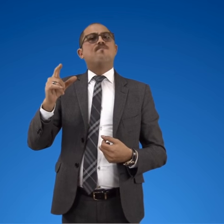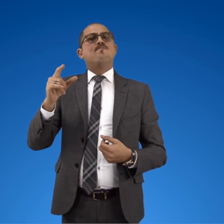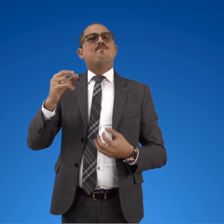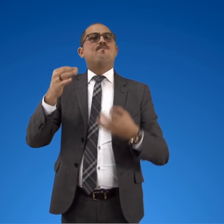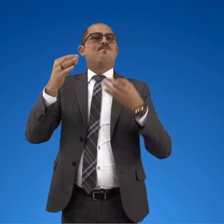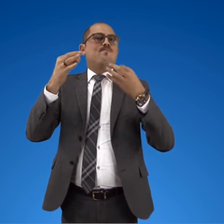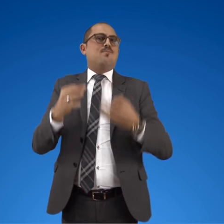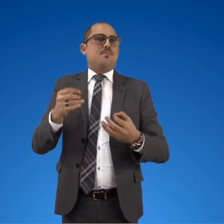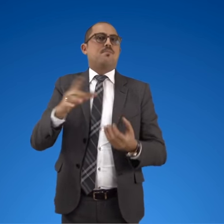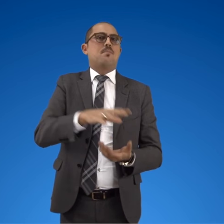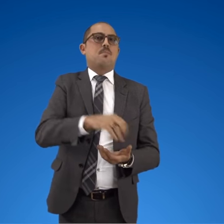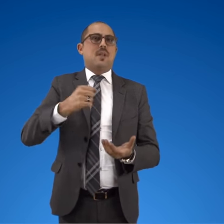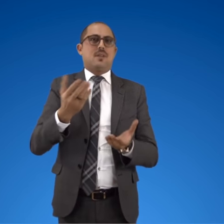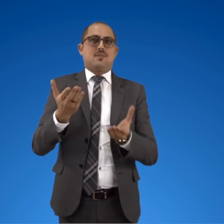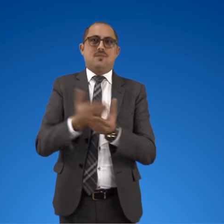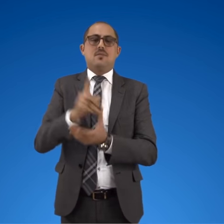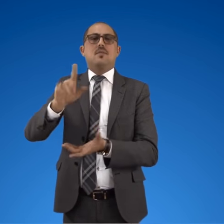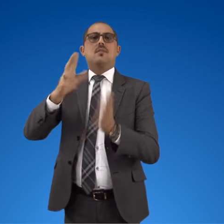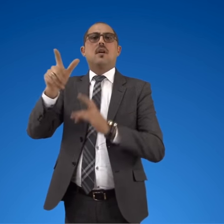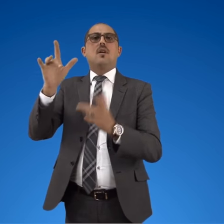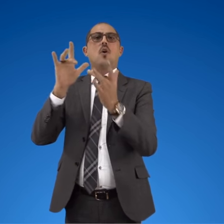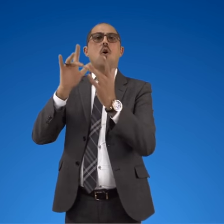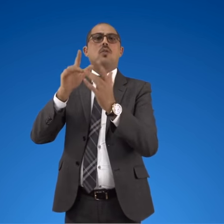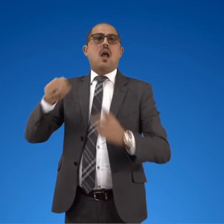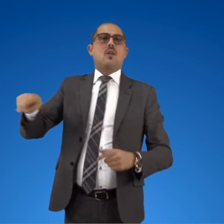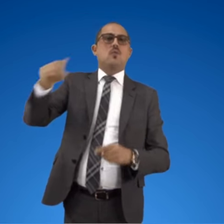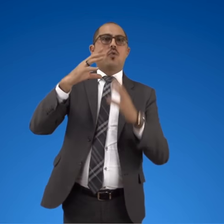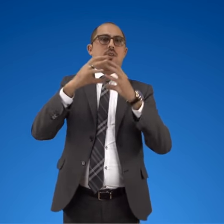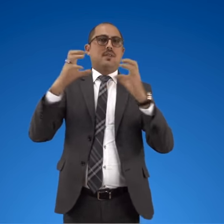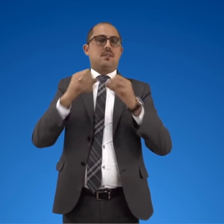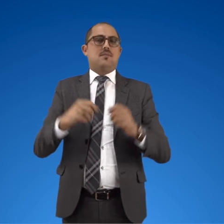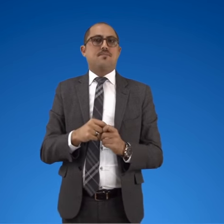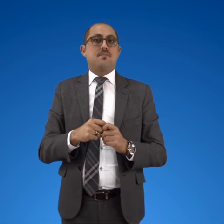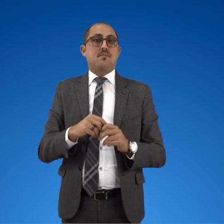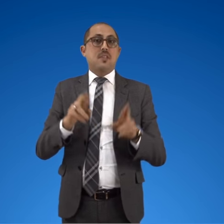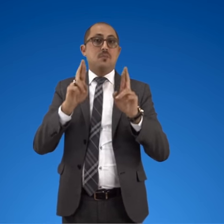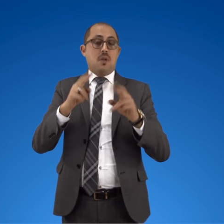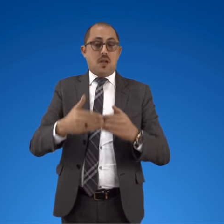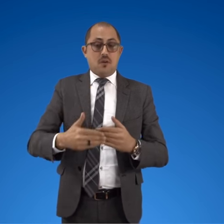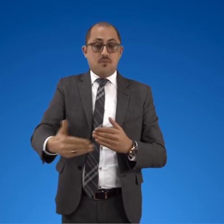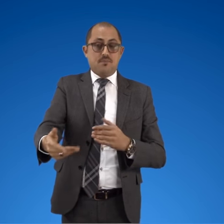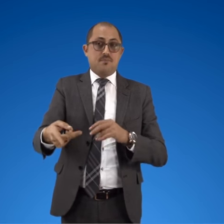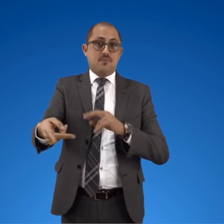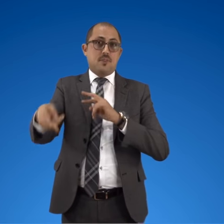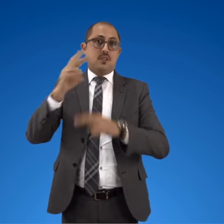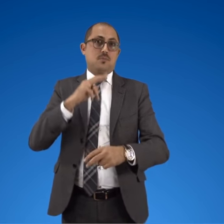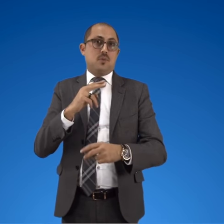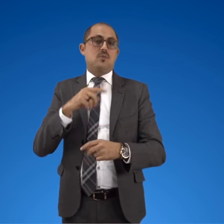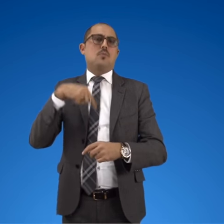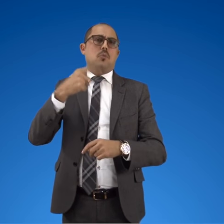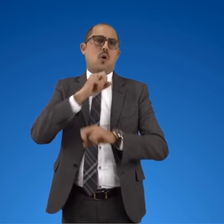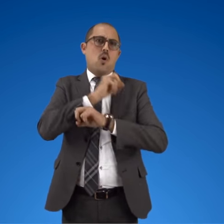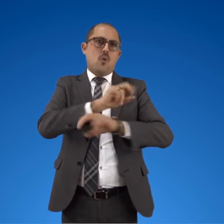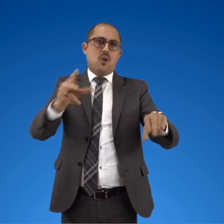L'AGCOM ha raccolto i documenti e si mette in contatto con le aziende e spero di ricevere una risposta.